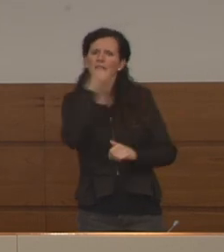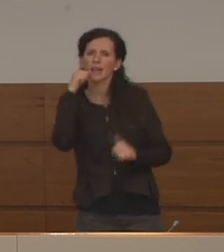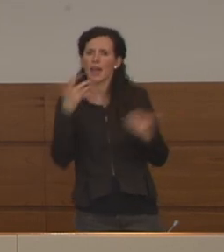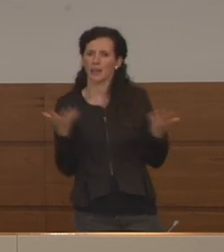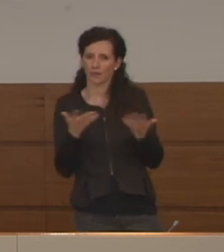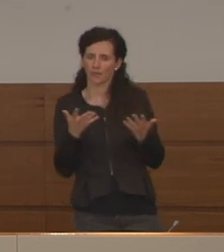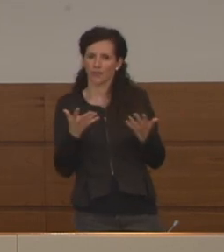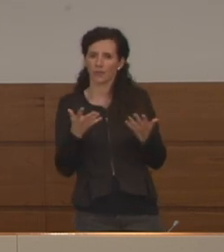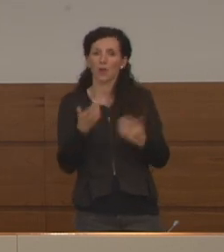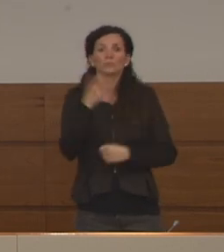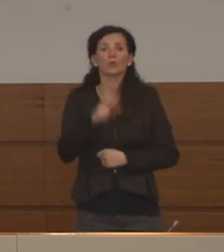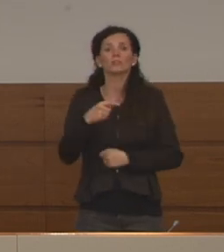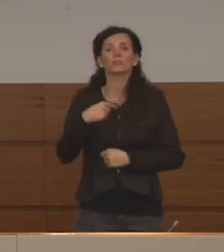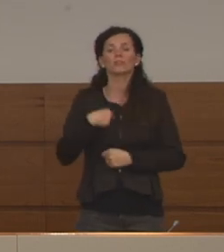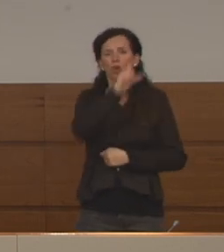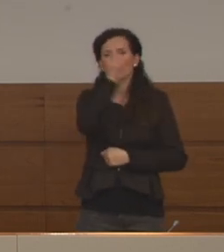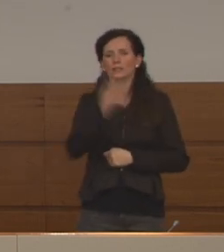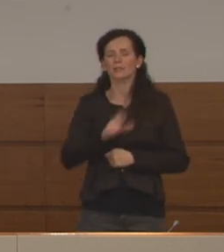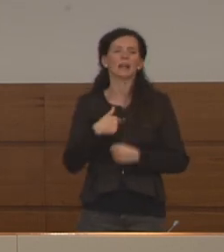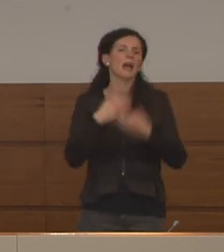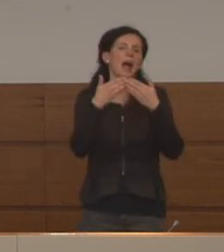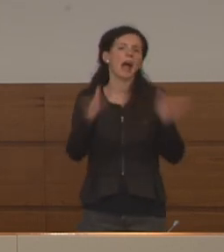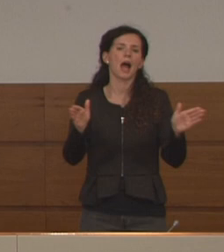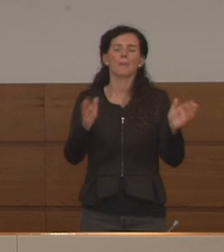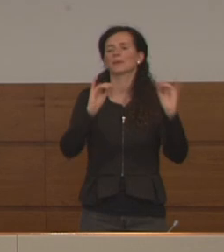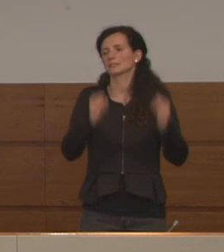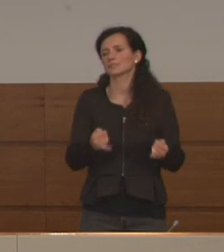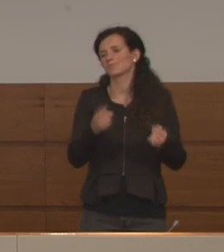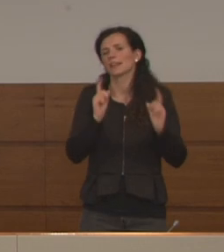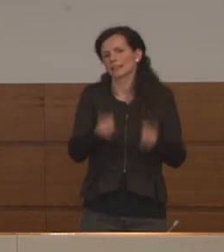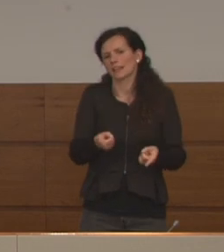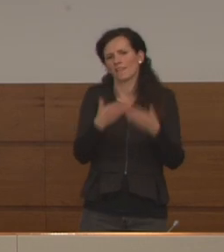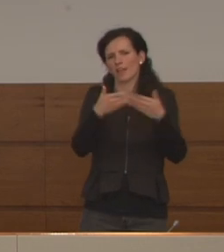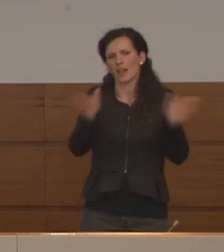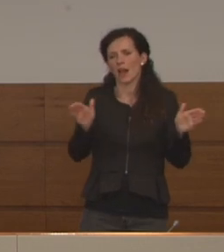riapra perché bisogna riaprire o perché è necessario per la struttura economica